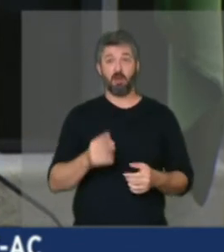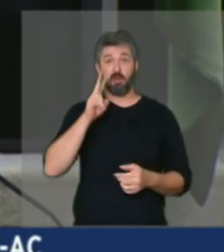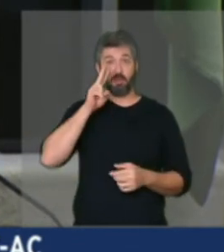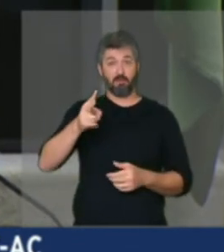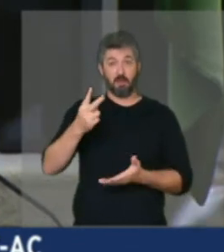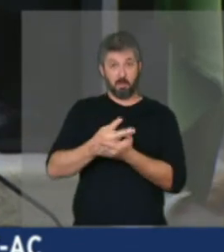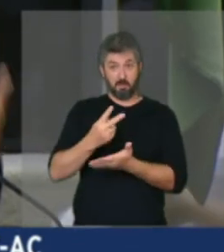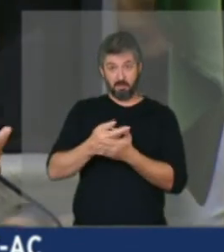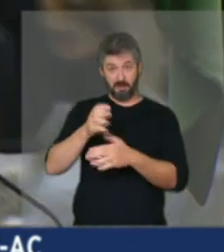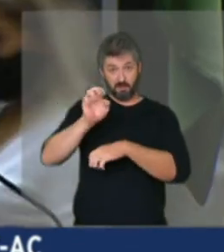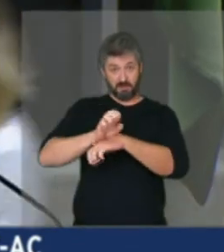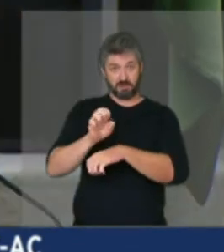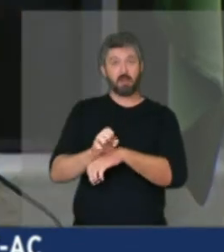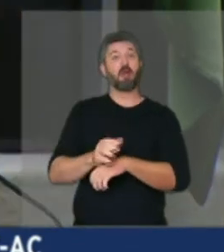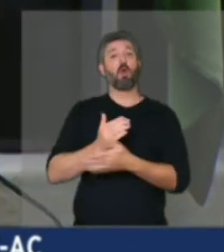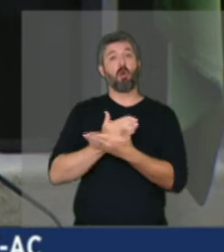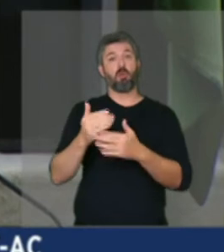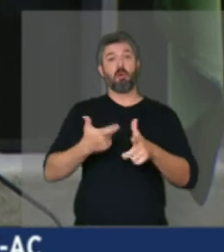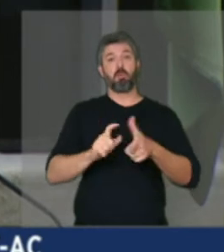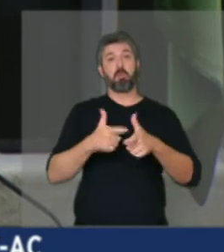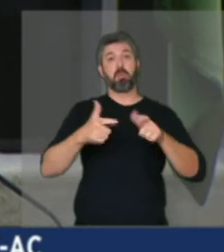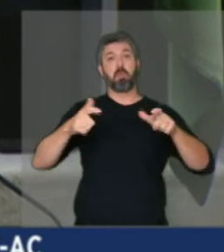ESTADO É UM AUMENTO DE DESMATAMENTO, DESMATAMENTO SÓ PARA SE TER UMA IDEIA AGORA NO